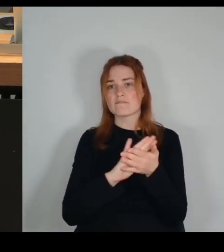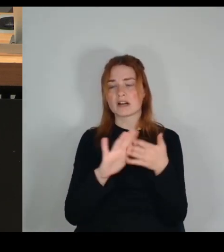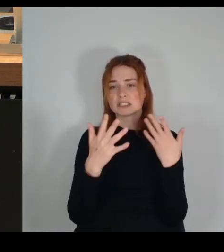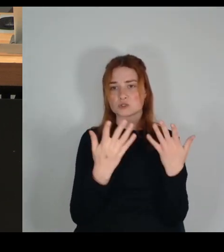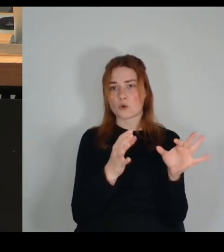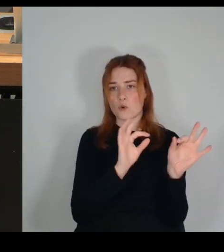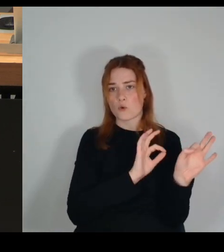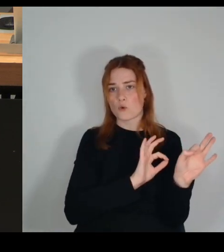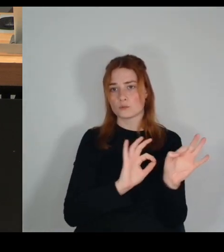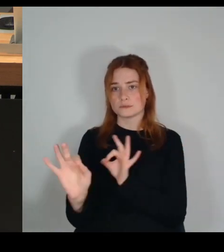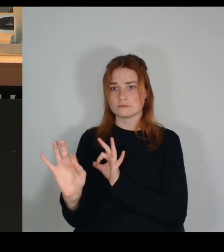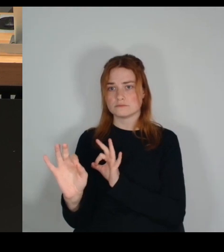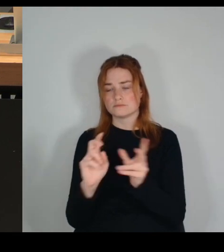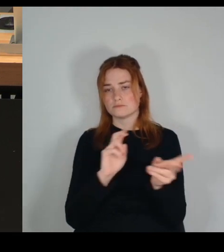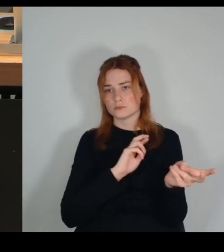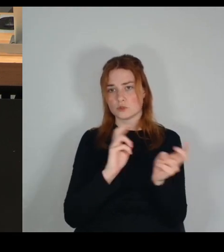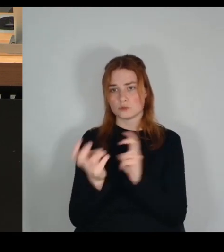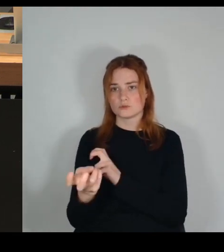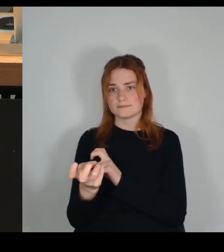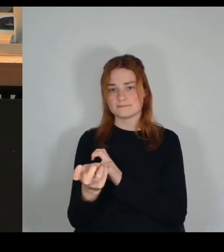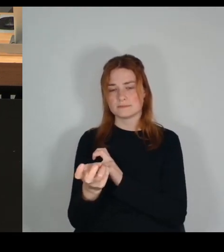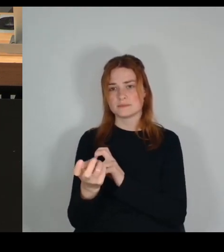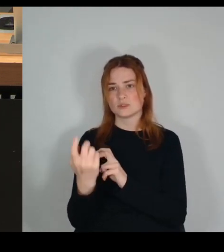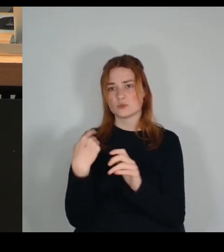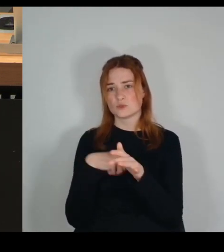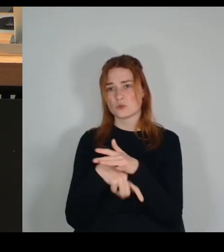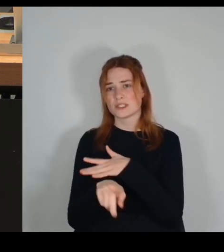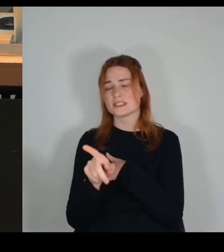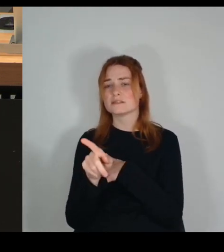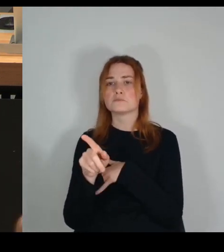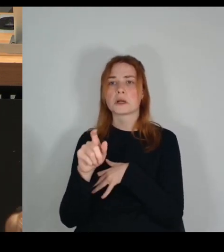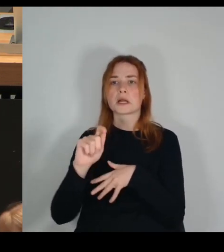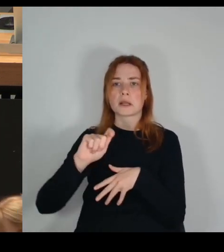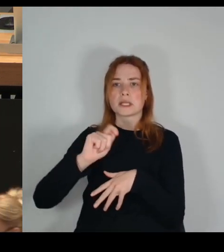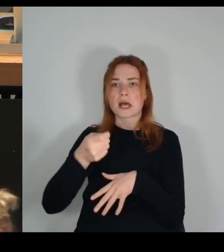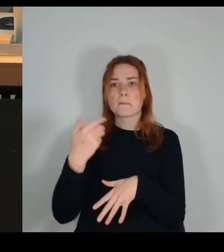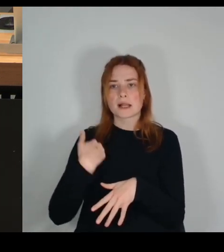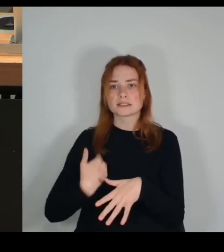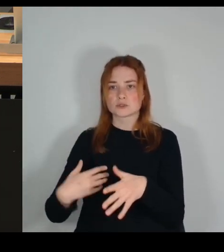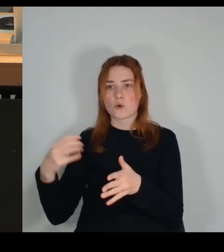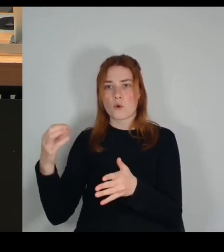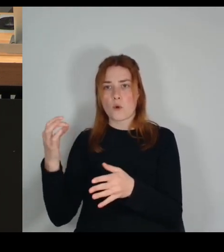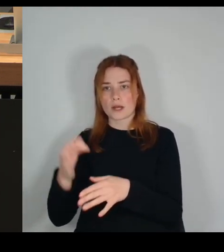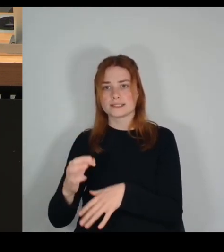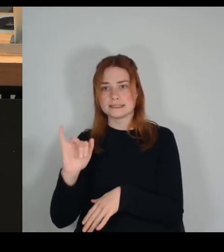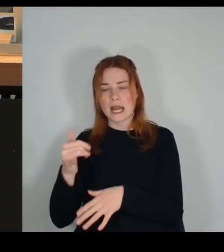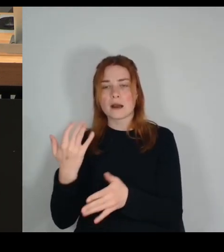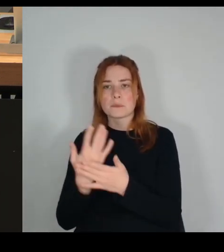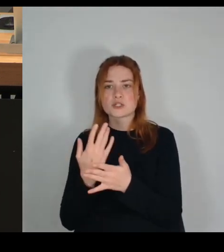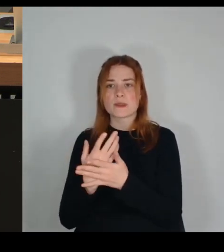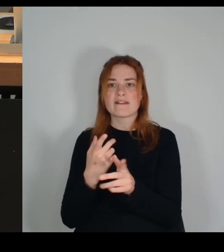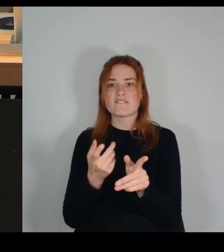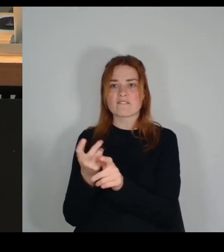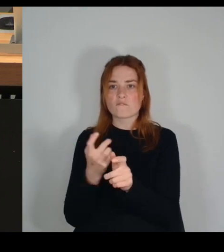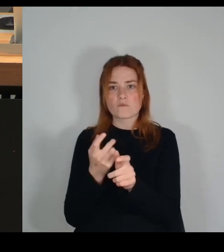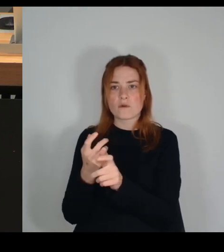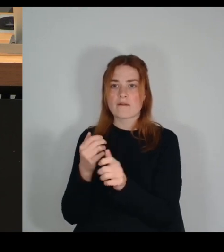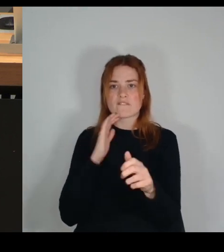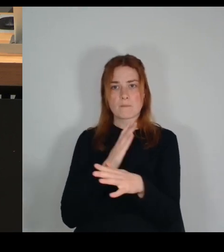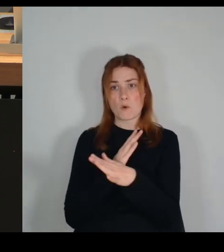Das hätten wir theoretisch auch an Waffenverbotszonen, da kann ich mir das vorstellen, aber nicht einschrän kungslos in der ganzen Stadt.